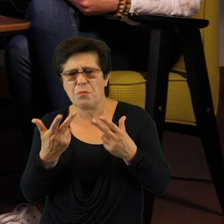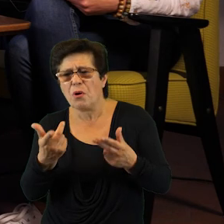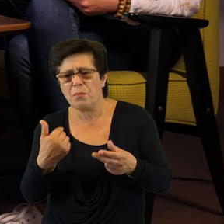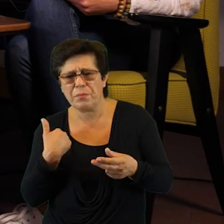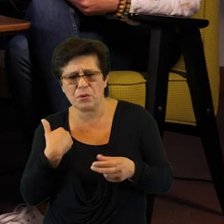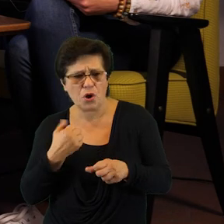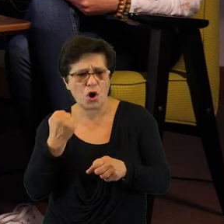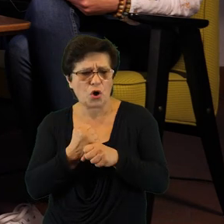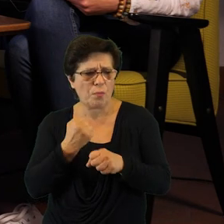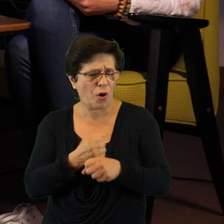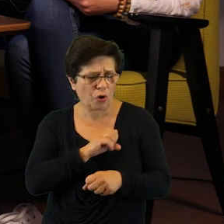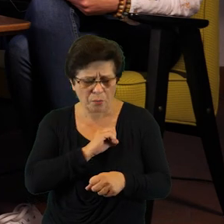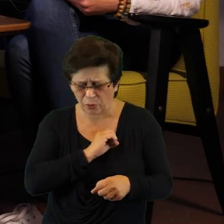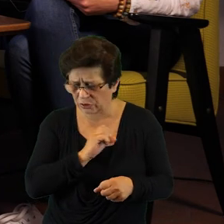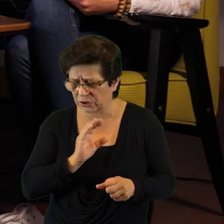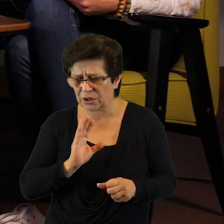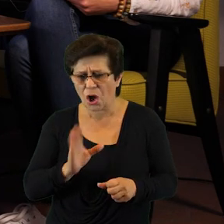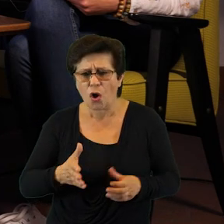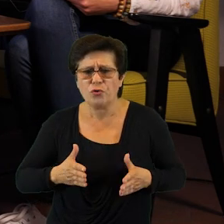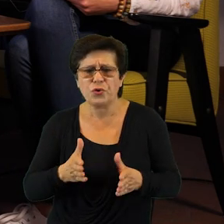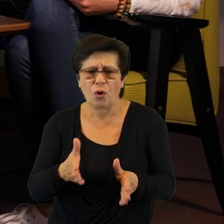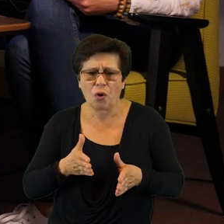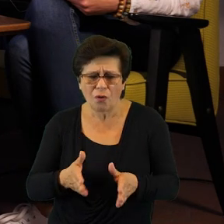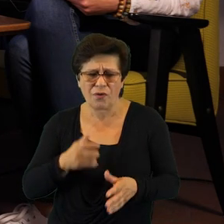i jechała trochę na pamięć, jak zeznawała.